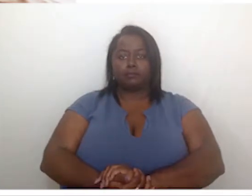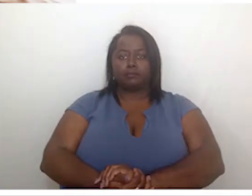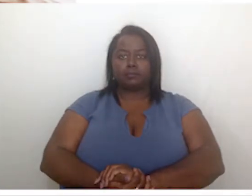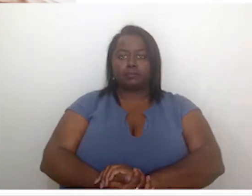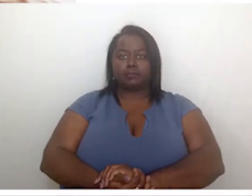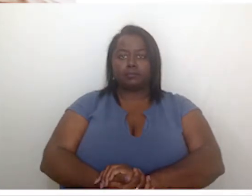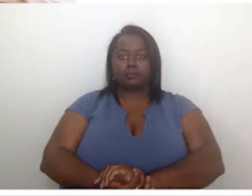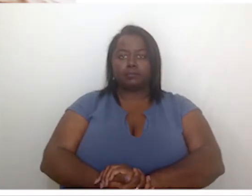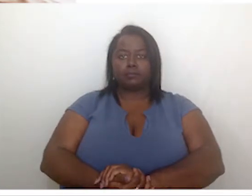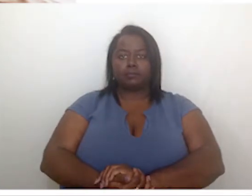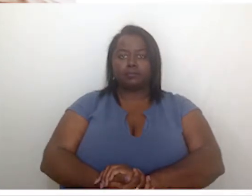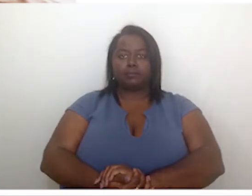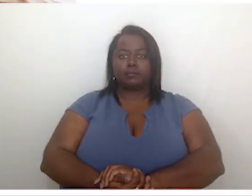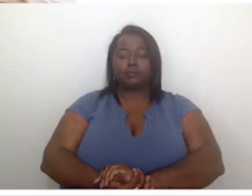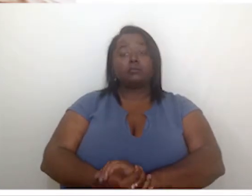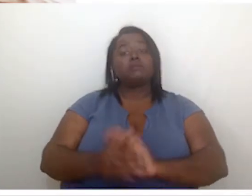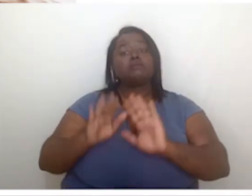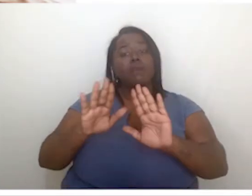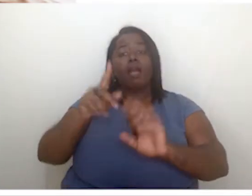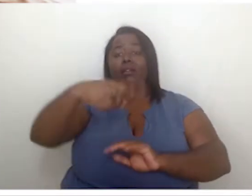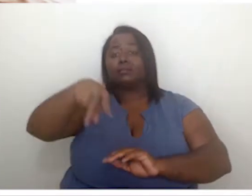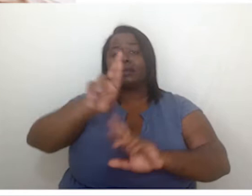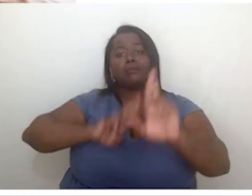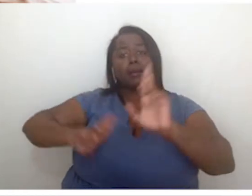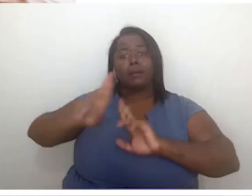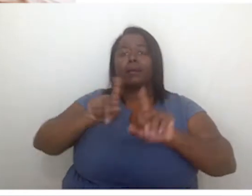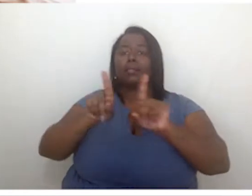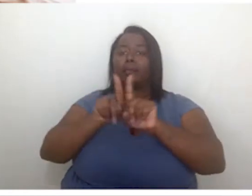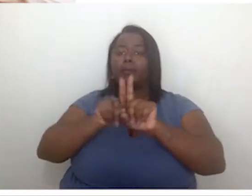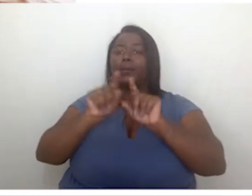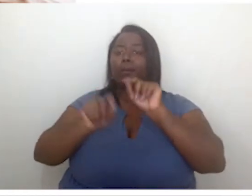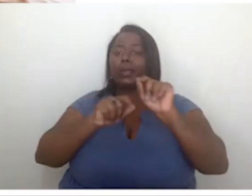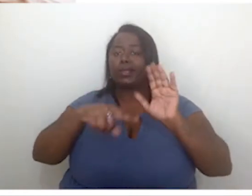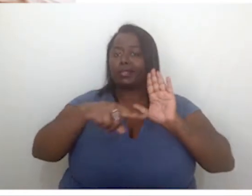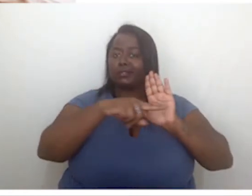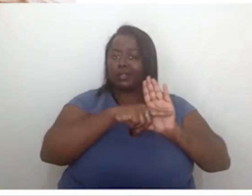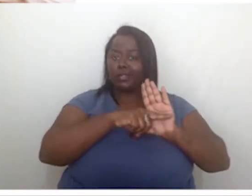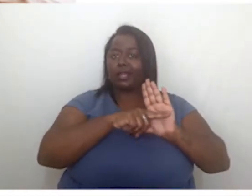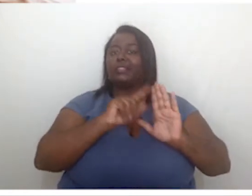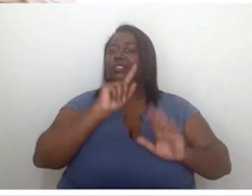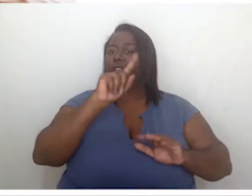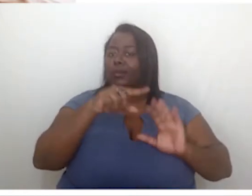Una desventaja que es mencionada con bastante frecuencia en el contexto del aprendizaje digital